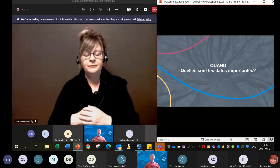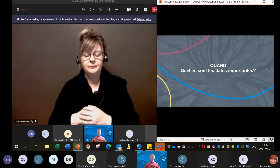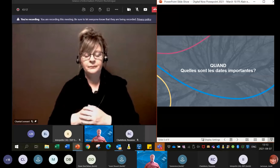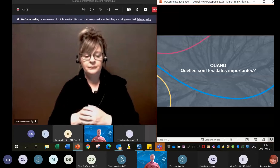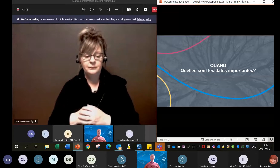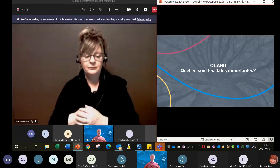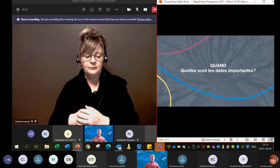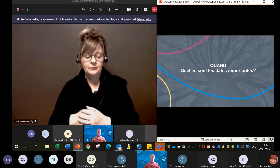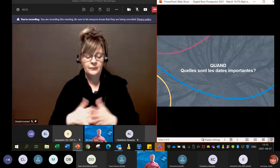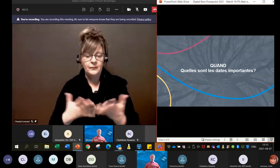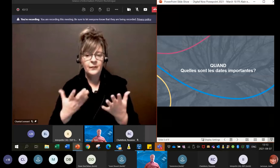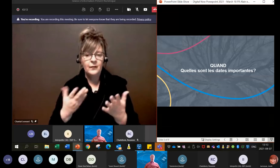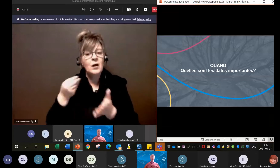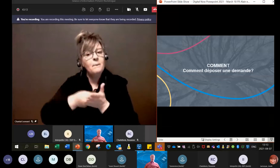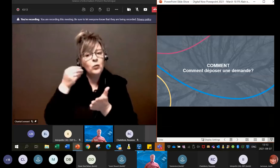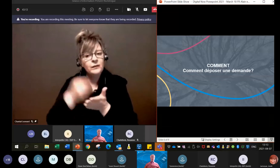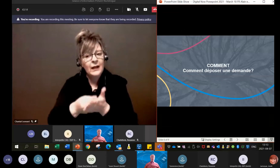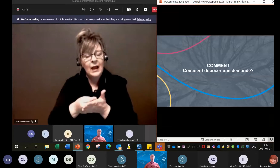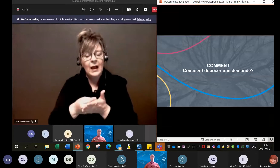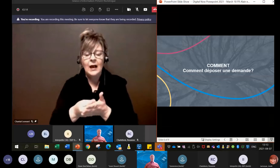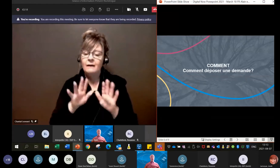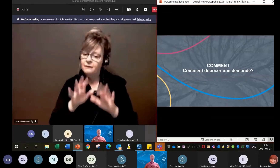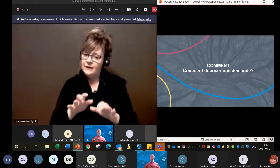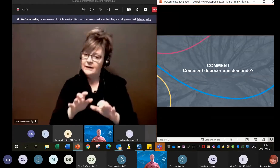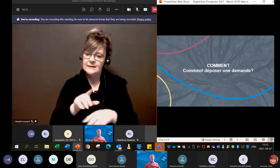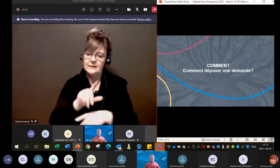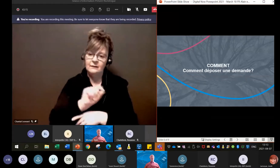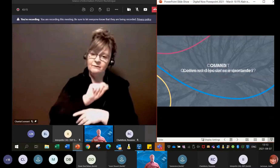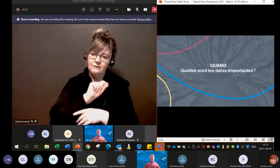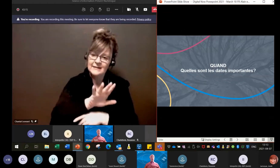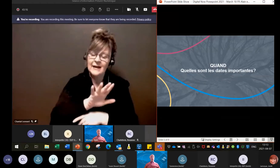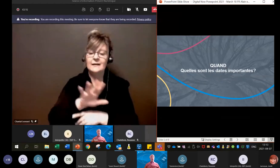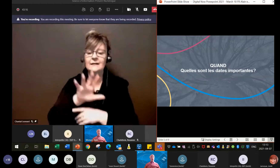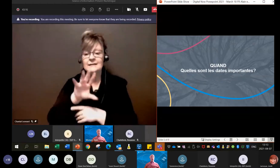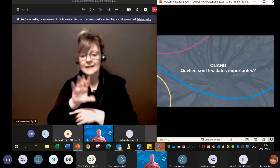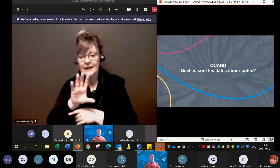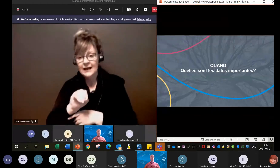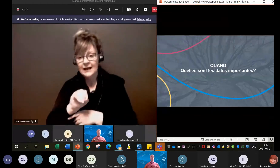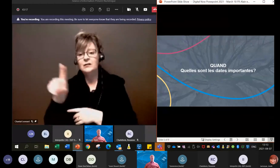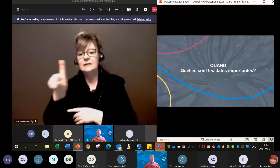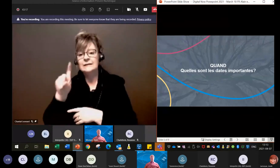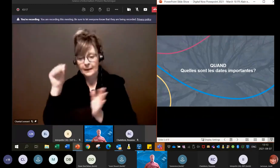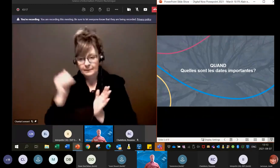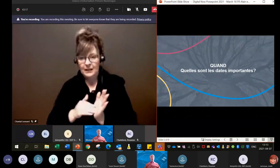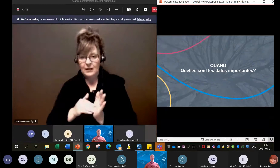sont fixes : 25 000 $, 50 000 $ et